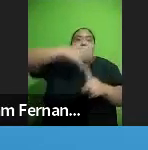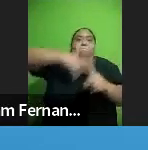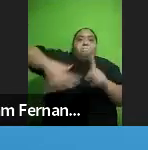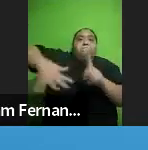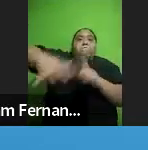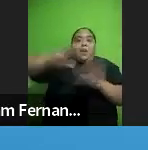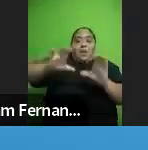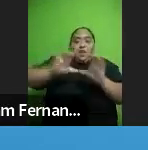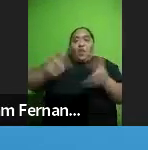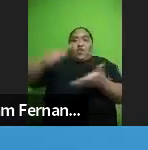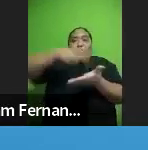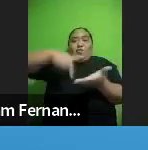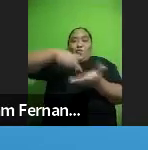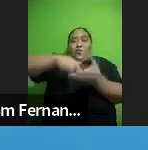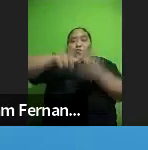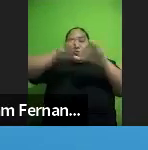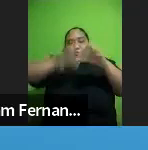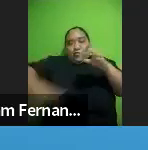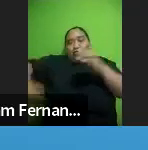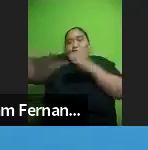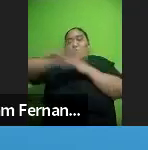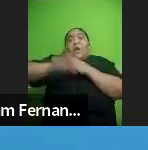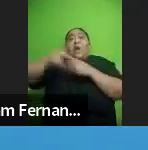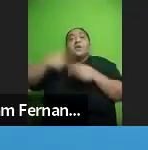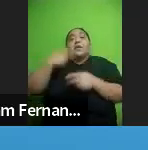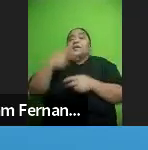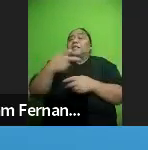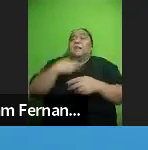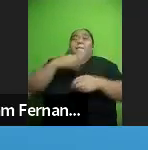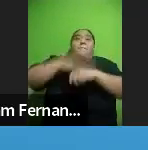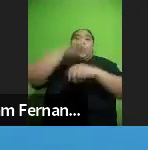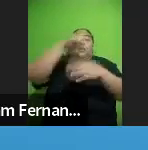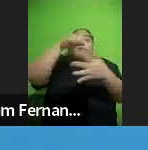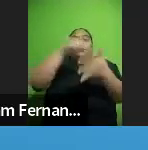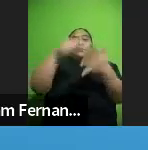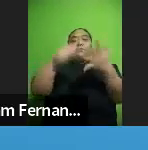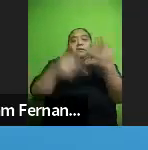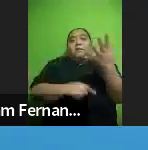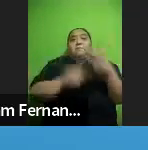construye totalmente en el en el espacio en el espacio. Entonces ese fue 1 de de los elementos que más nos